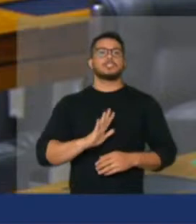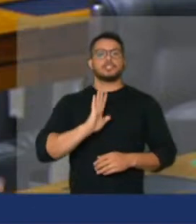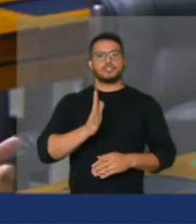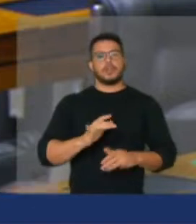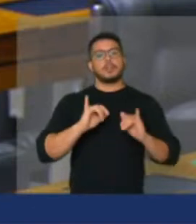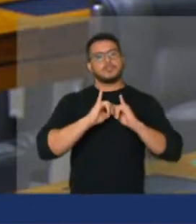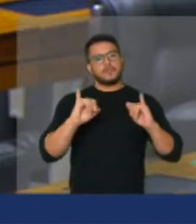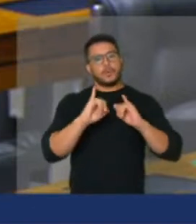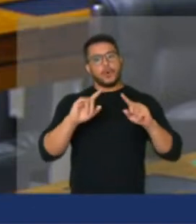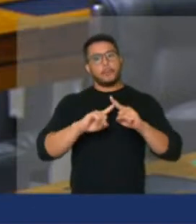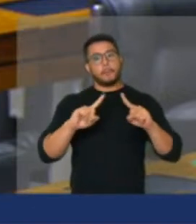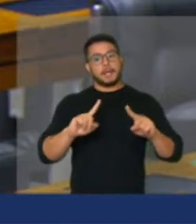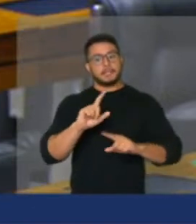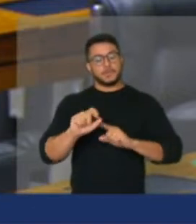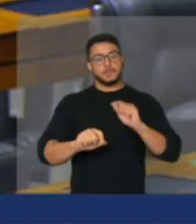MAIS AMPLO E ALCANCE MUITO MAIOR DO QUE INCLUSIVE O